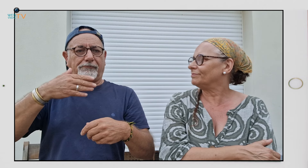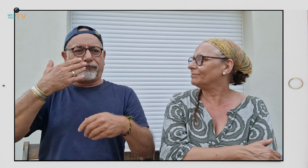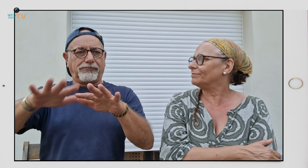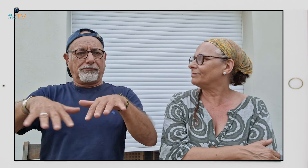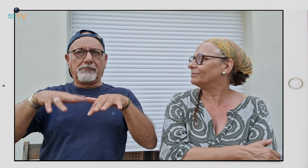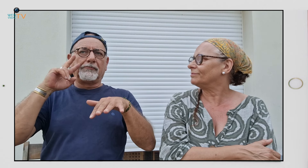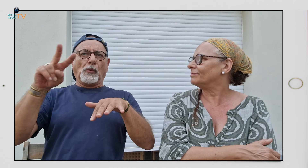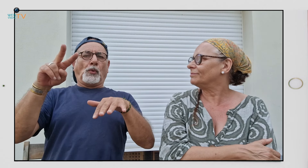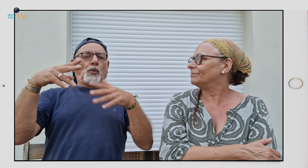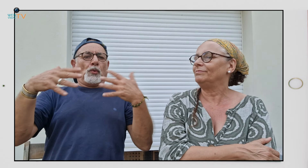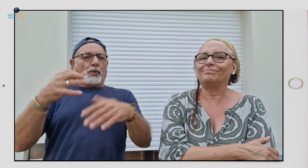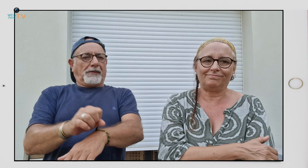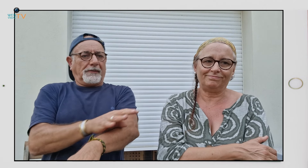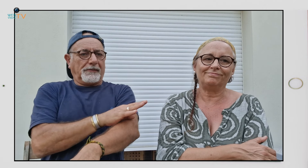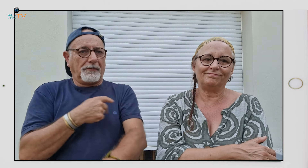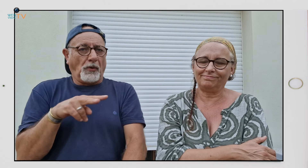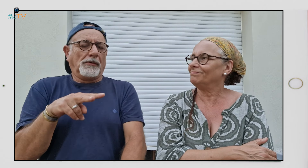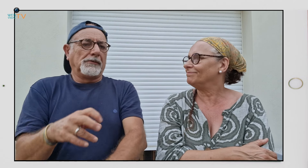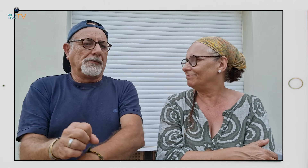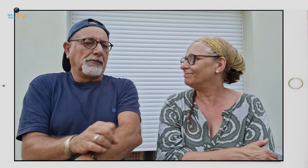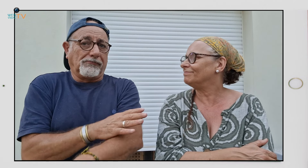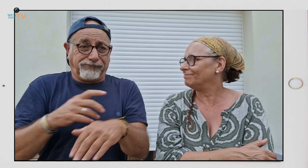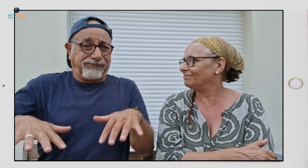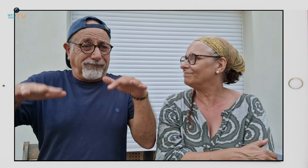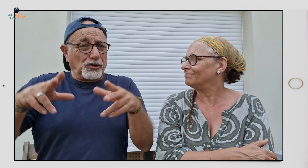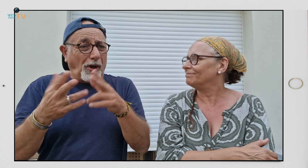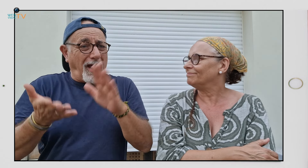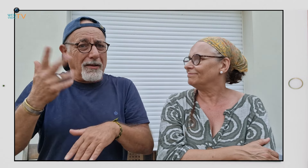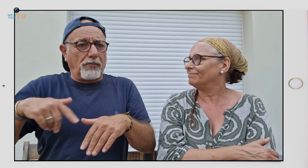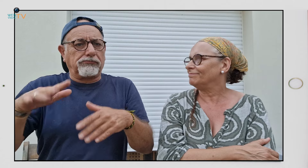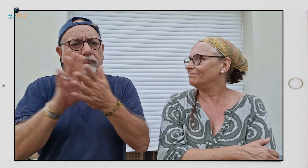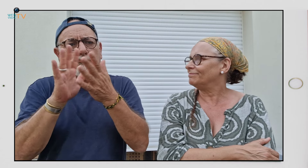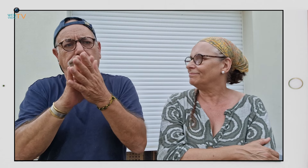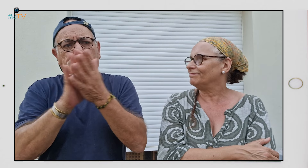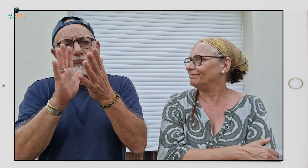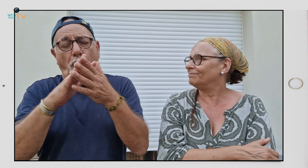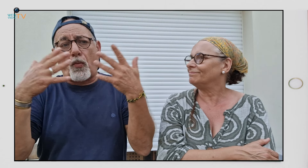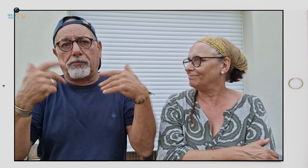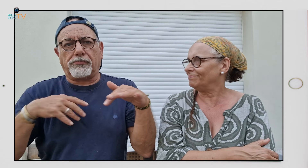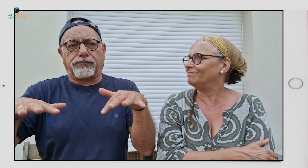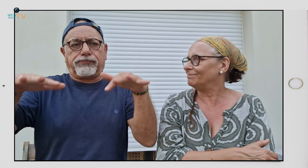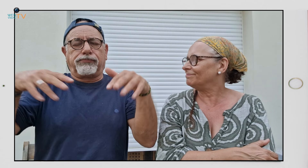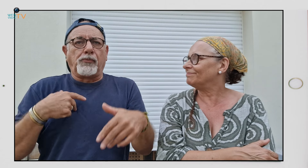Para el público, ver el espectáculo, fue muy emocionante. Al terminar, todo el público se puso de pie y la alta sociedad aplaudió entusiasmadamente.